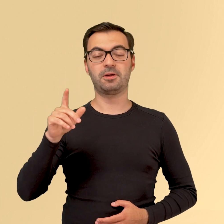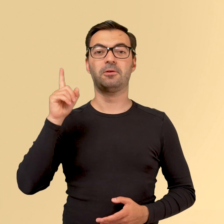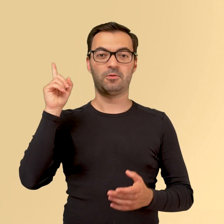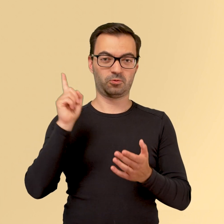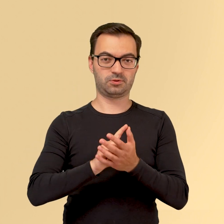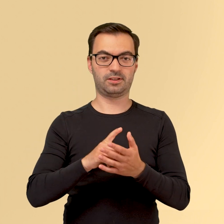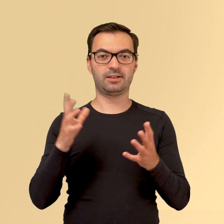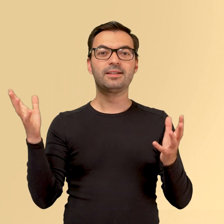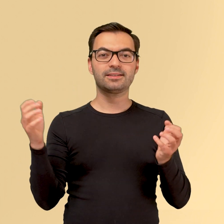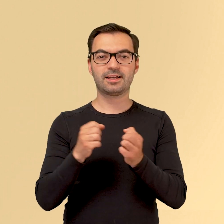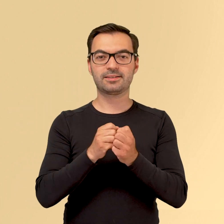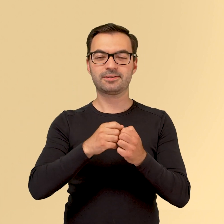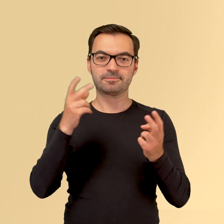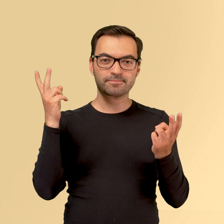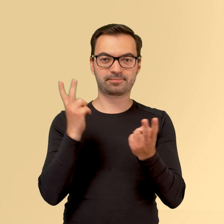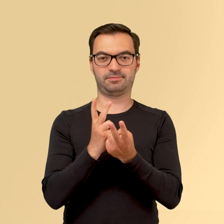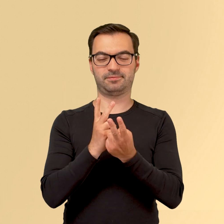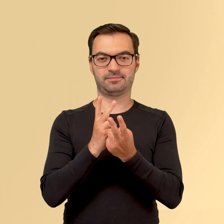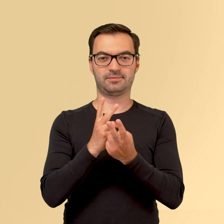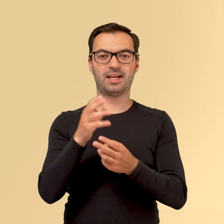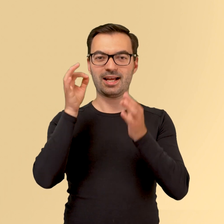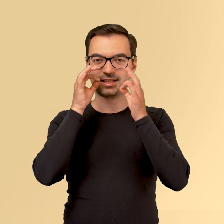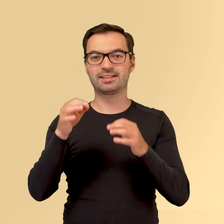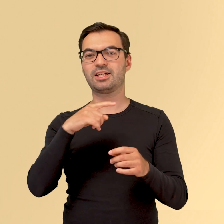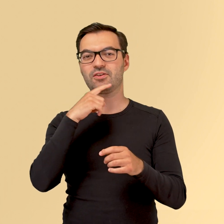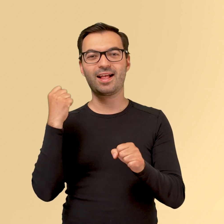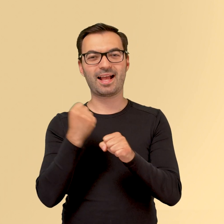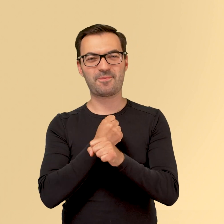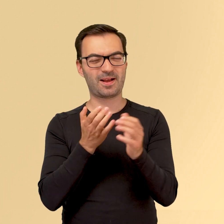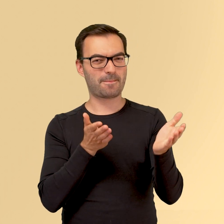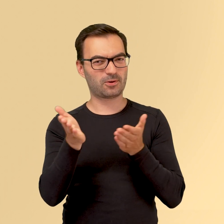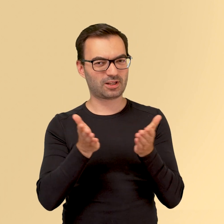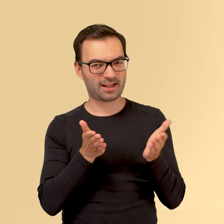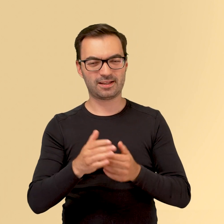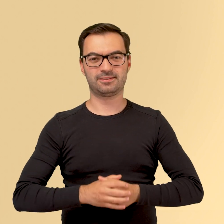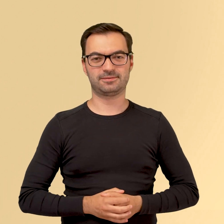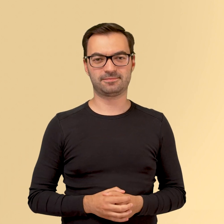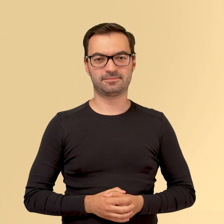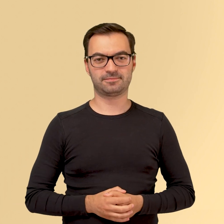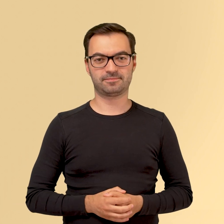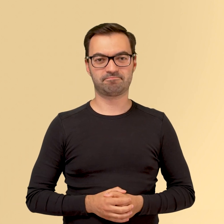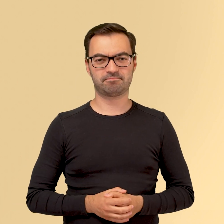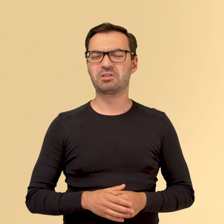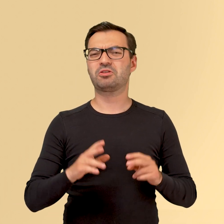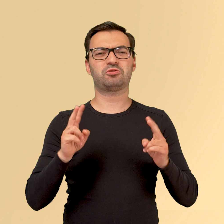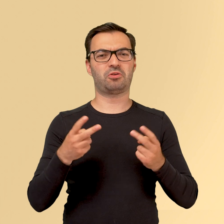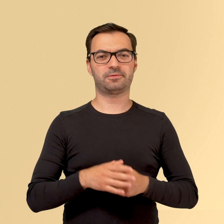udało się uzyskać odpowiednik chińskiej czerwonej kamionki, gdyż potrzebował